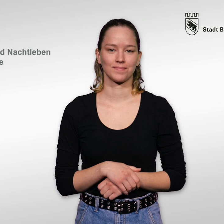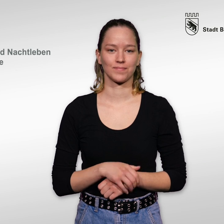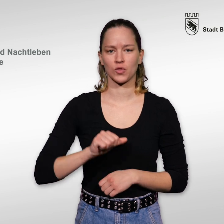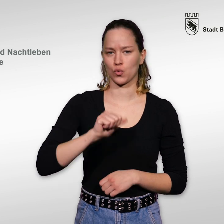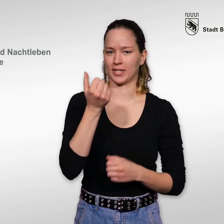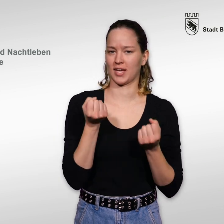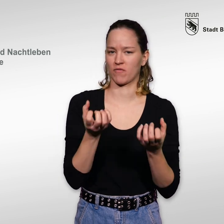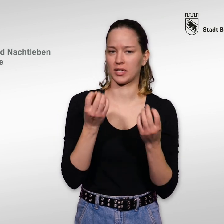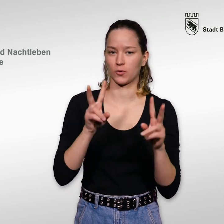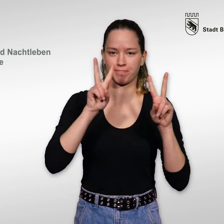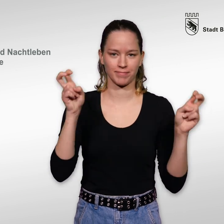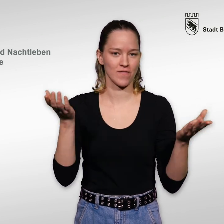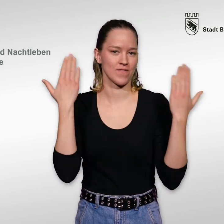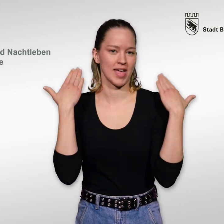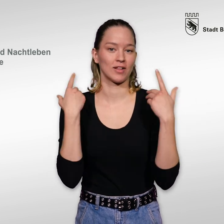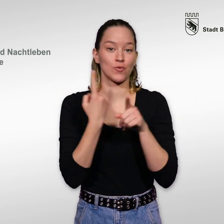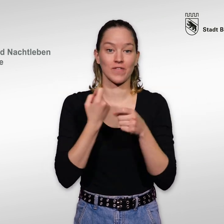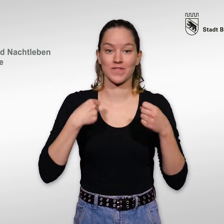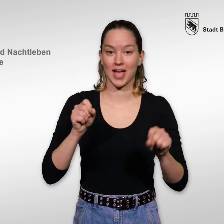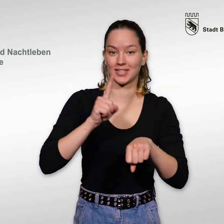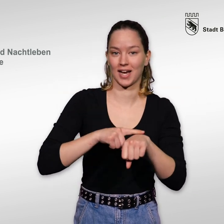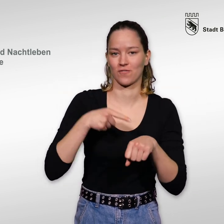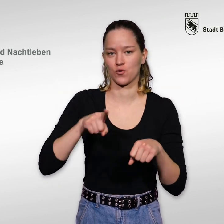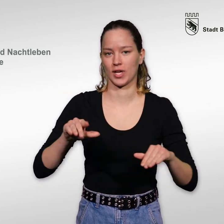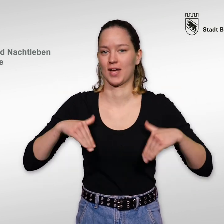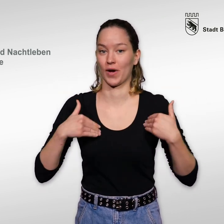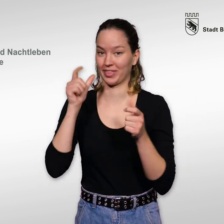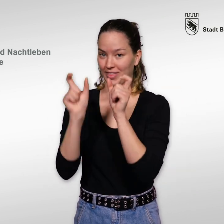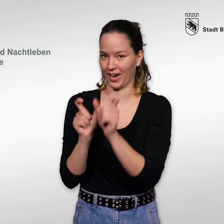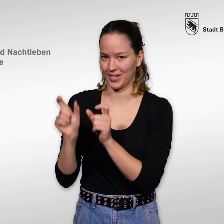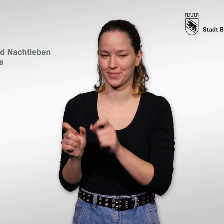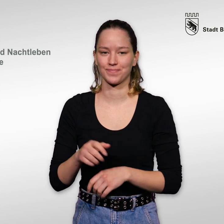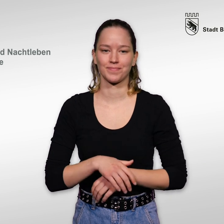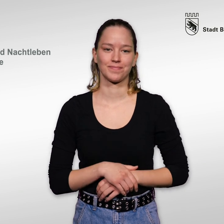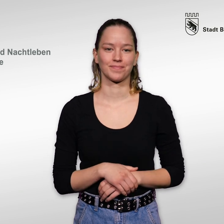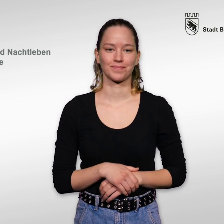Als erstes folgen Informationen zum Thema Ferien und Freizeit für Jugendliche.